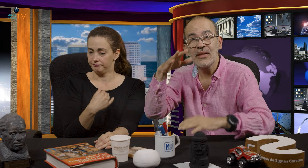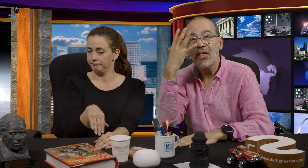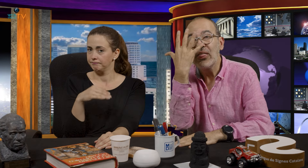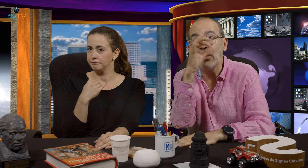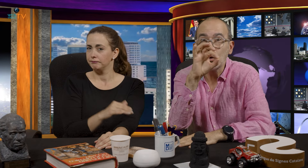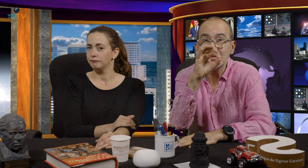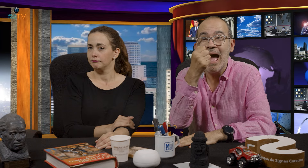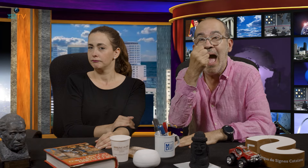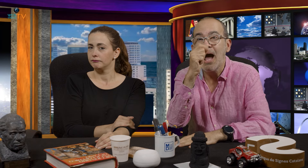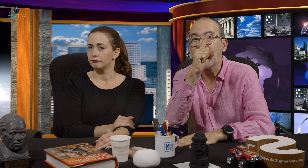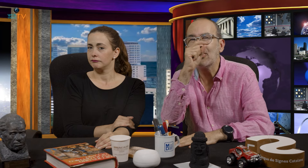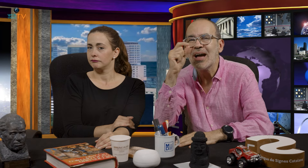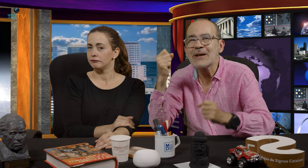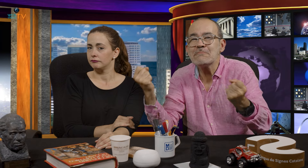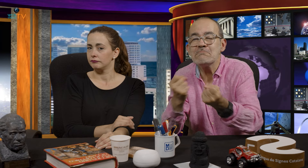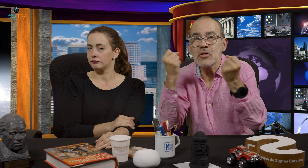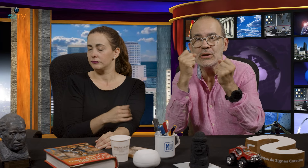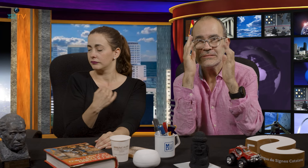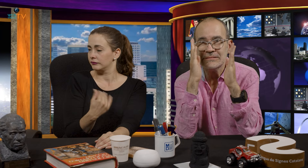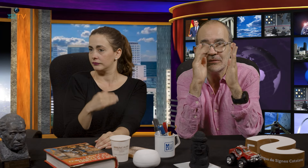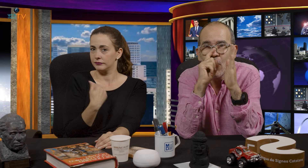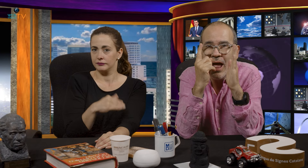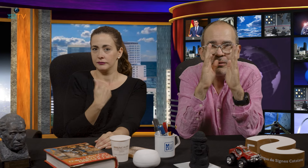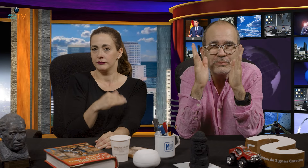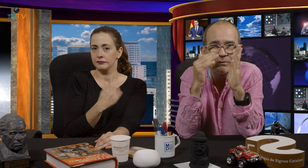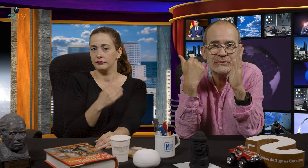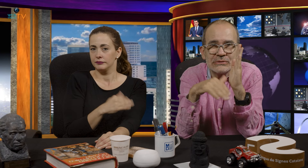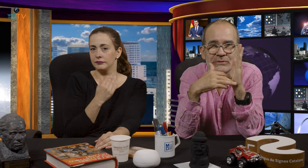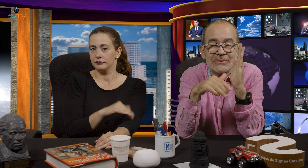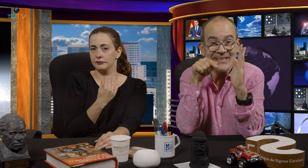De 50 a 100 millones de personas. En un año.